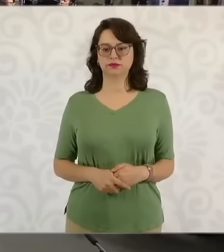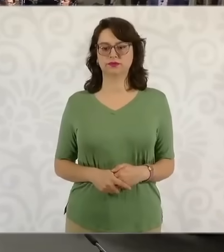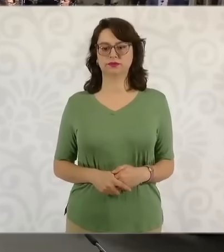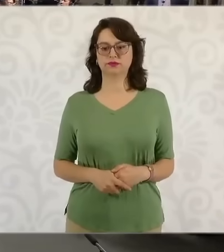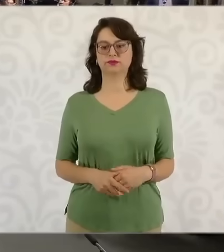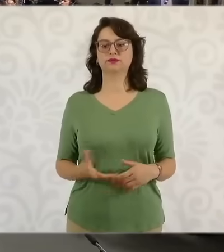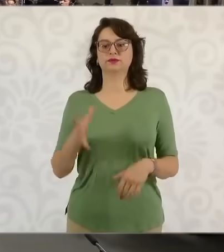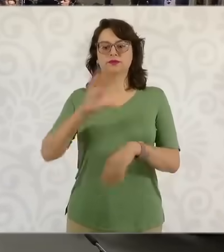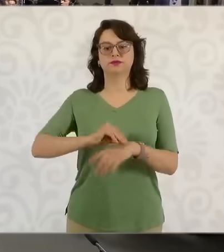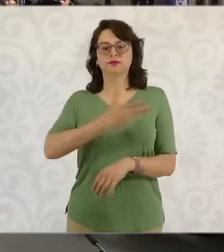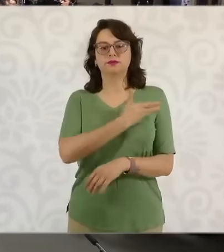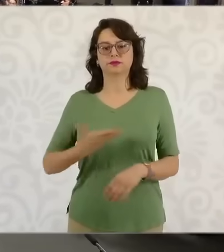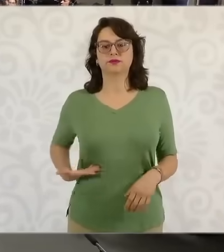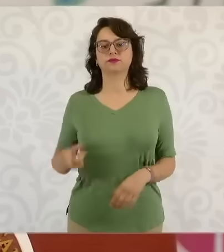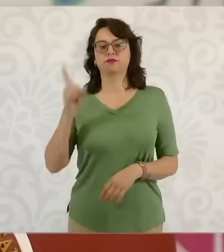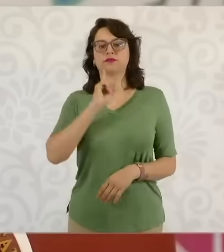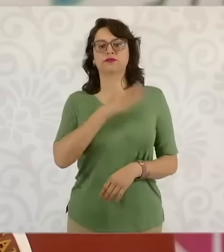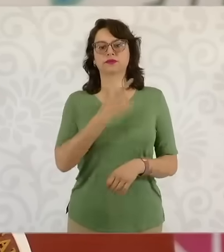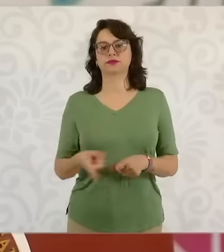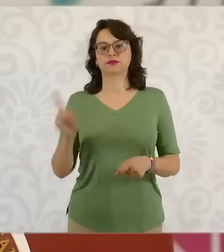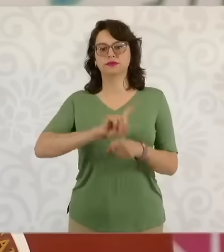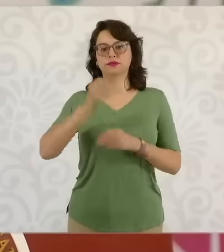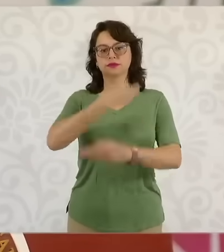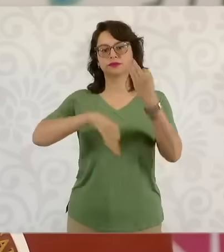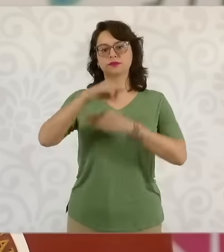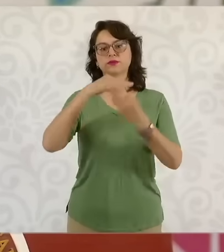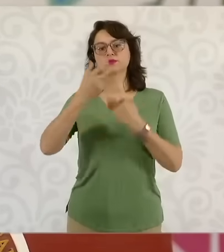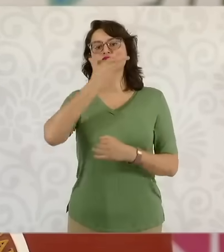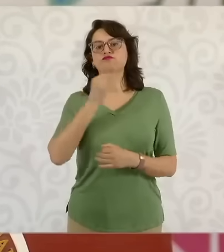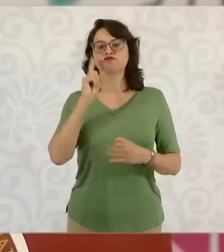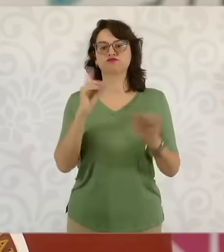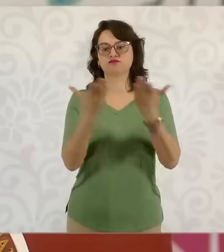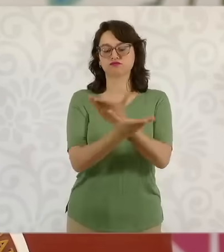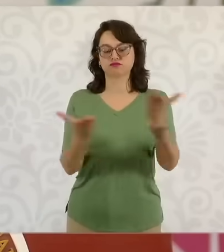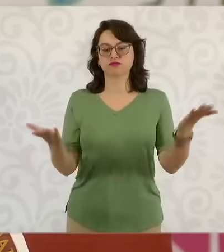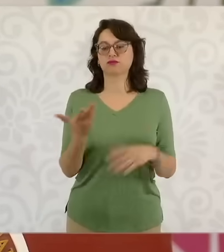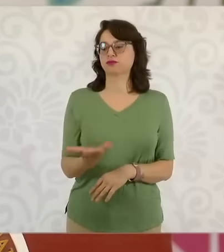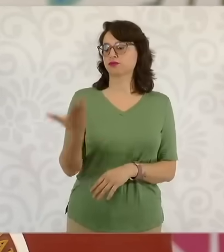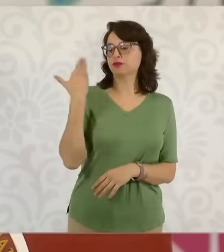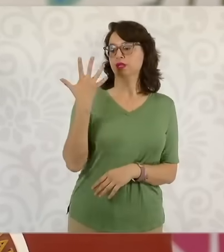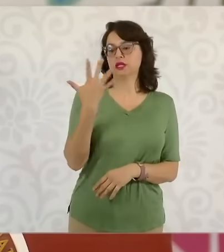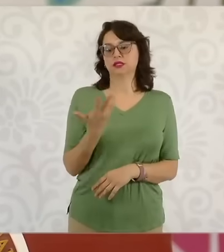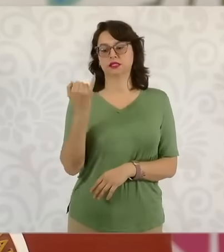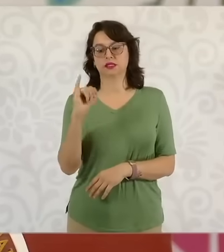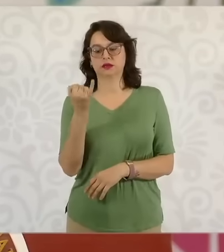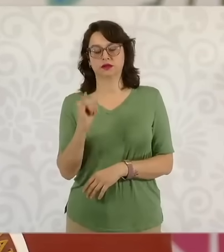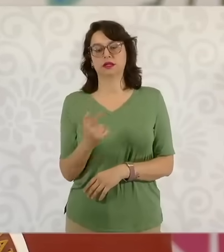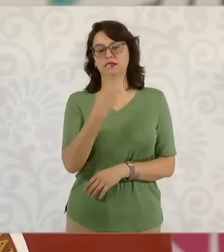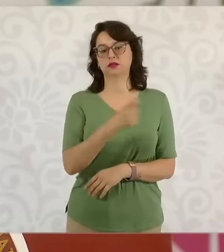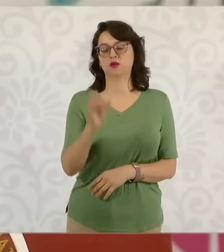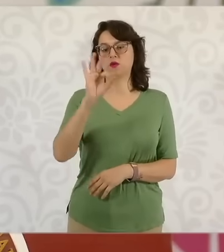con su permiso presidenta buenos días a todos y todas el pasado 5 de junio se cumplieron 147 años